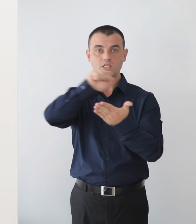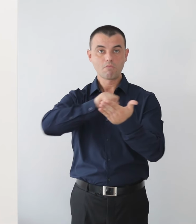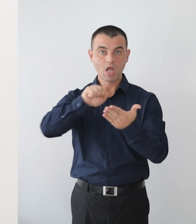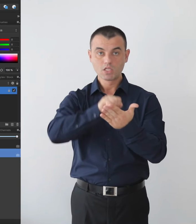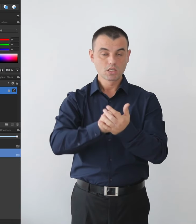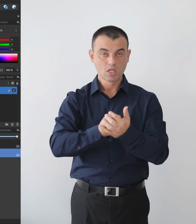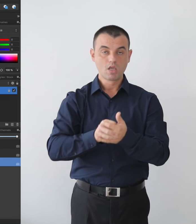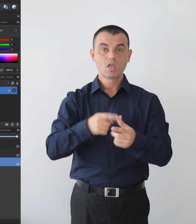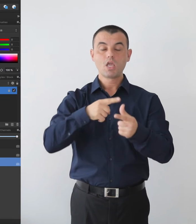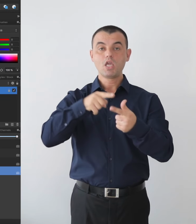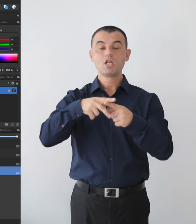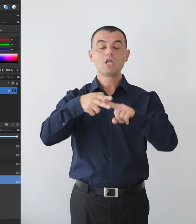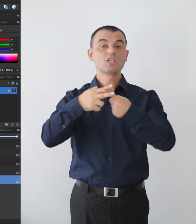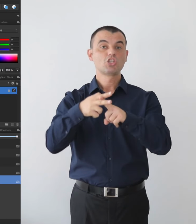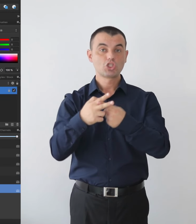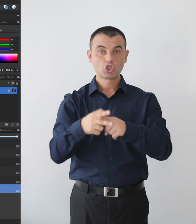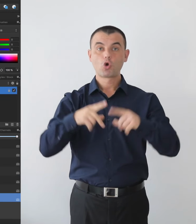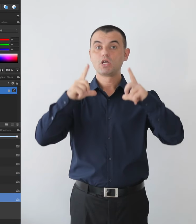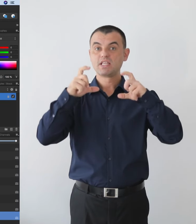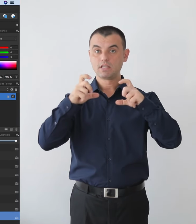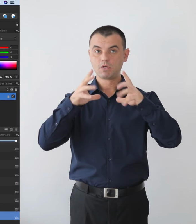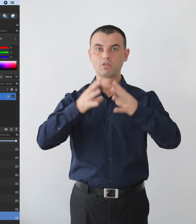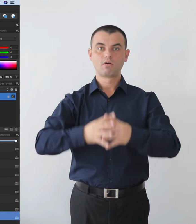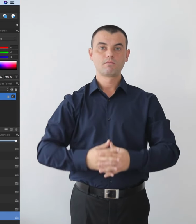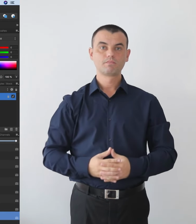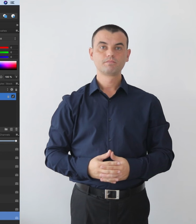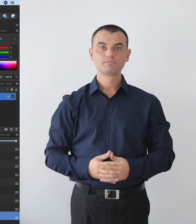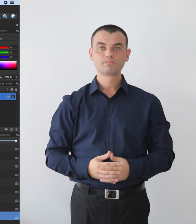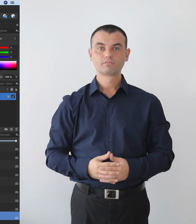или ретуширана в постпродукция чрез премахване или размиване на букви.